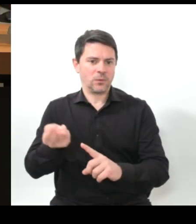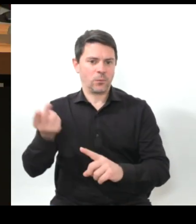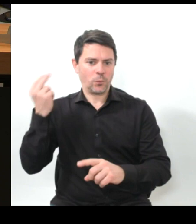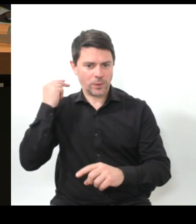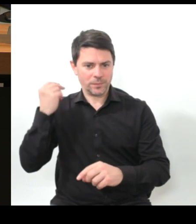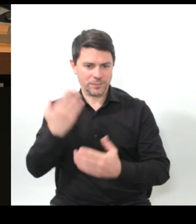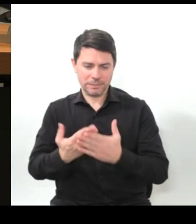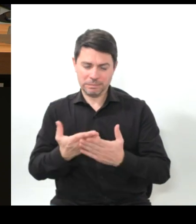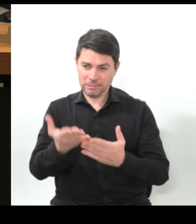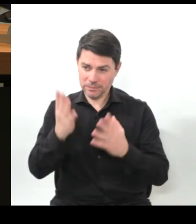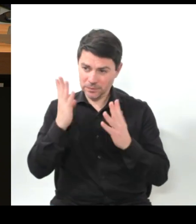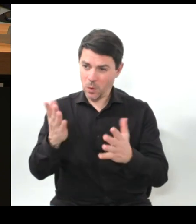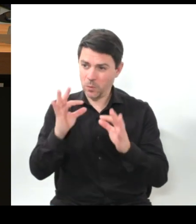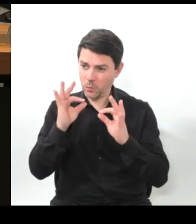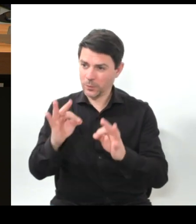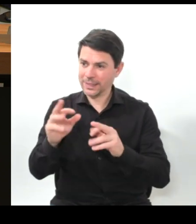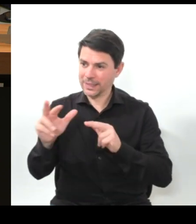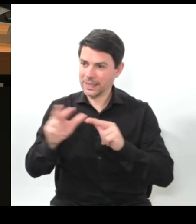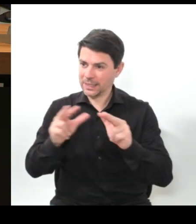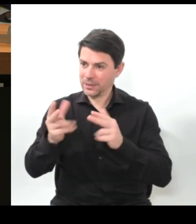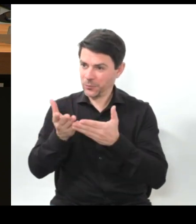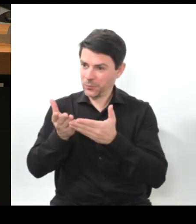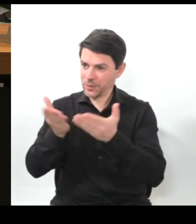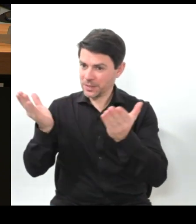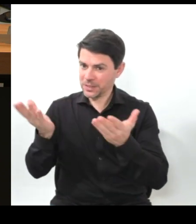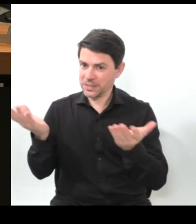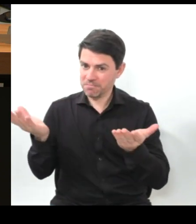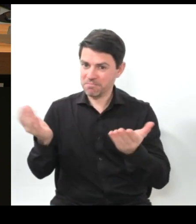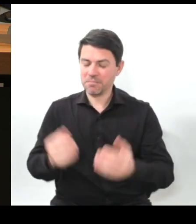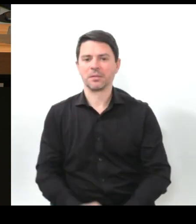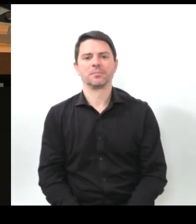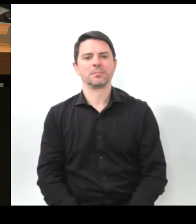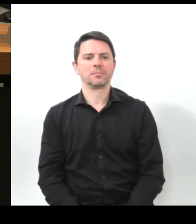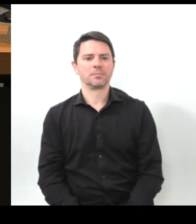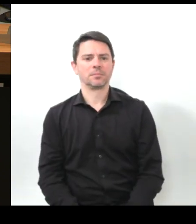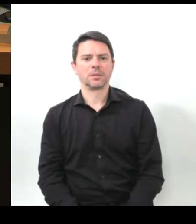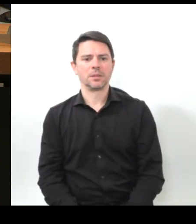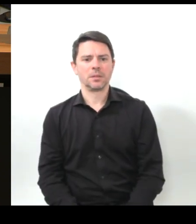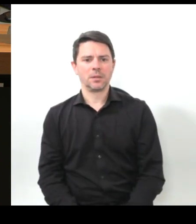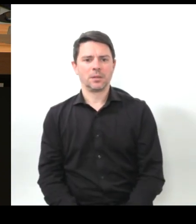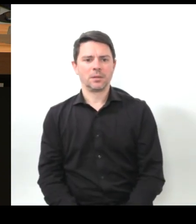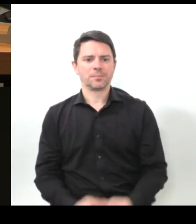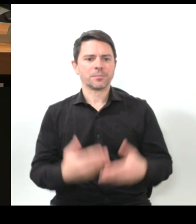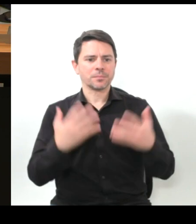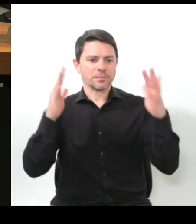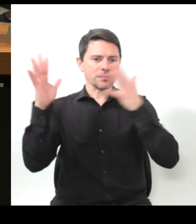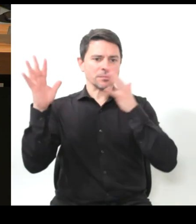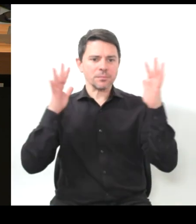Senat nicht weiß, was die Regierungsfraktionen möchten und umgekehrt, das zieht sich wie ein rot-grün-roter Faden